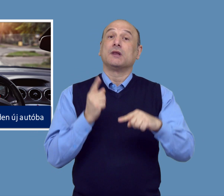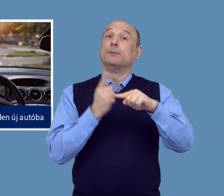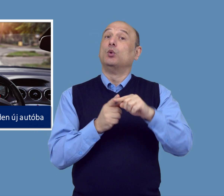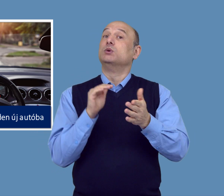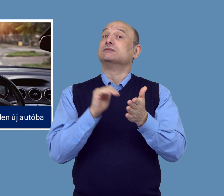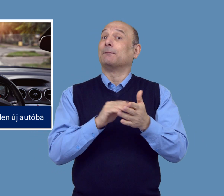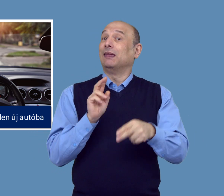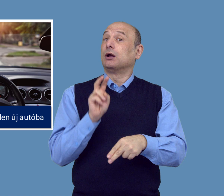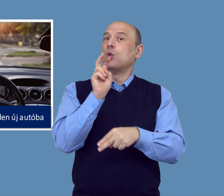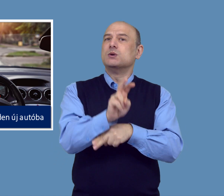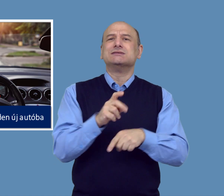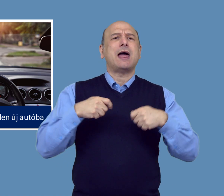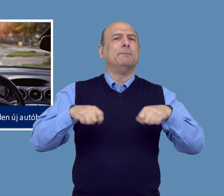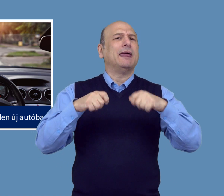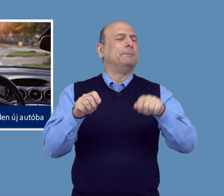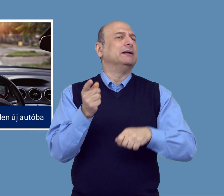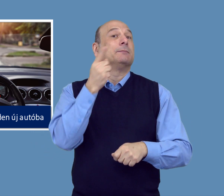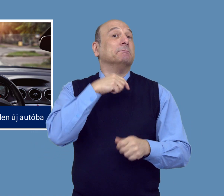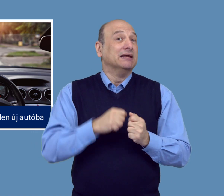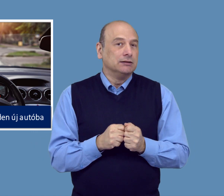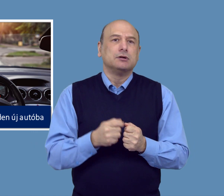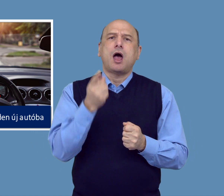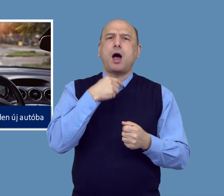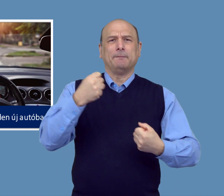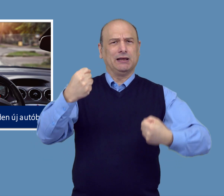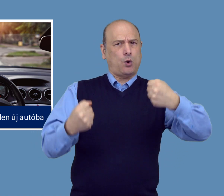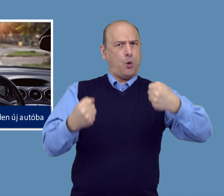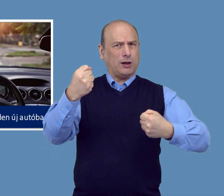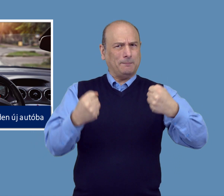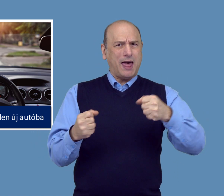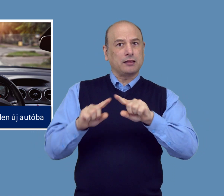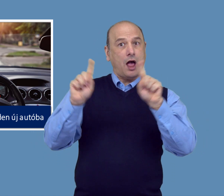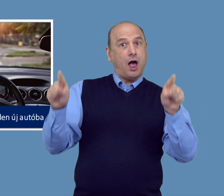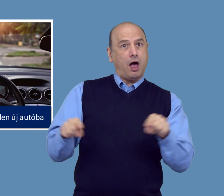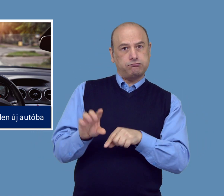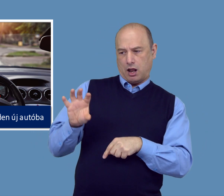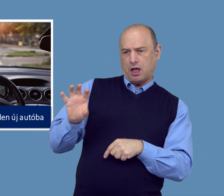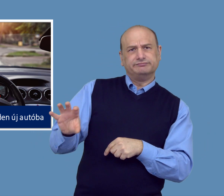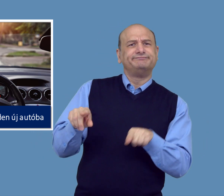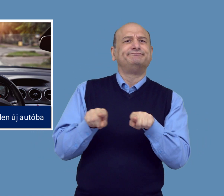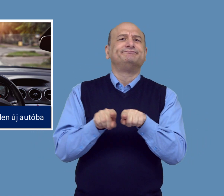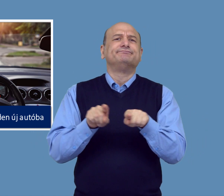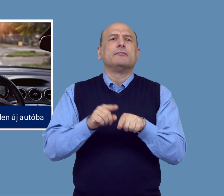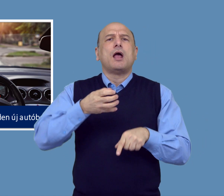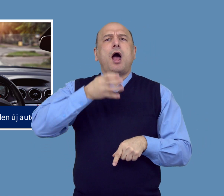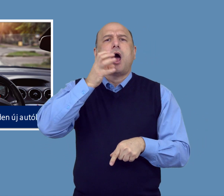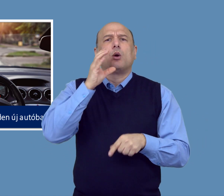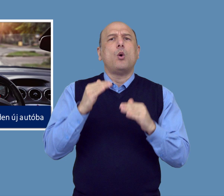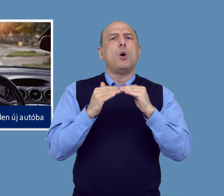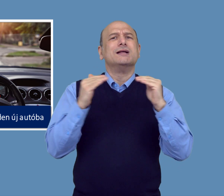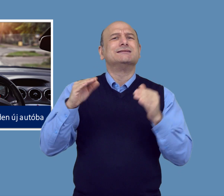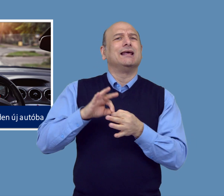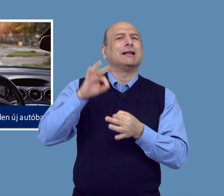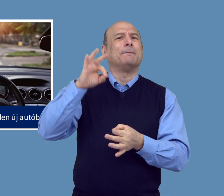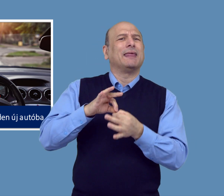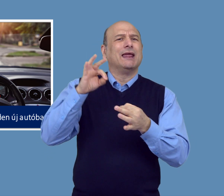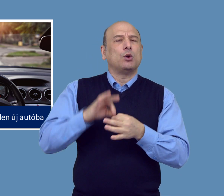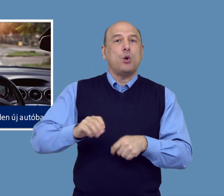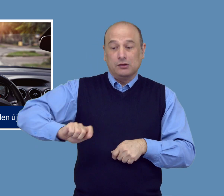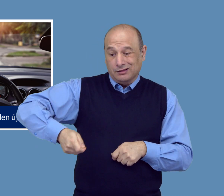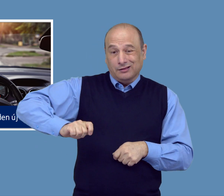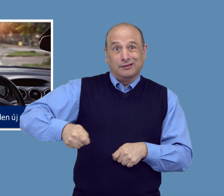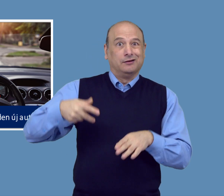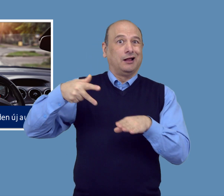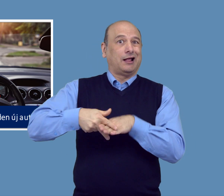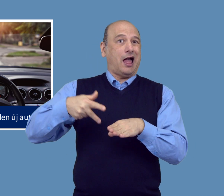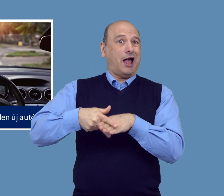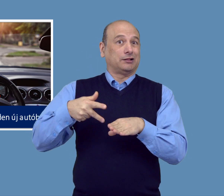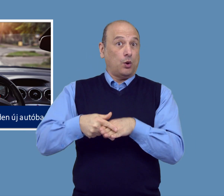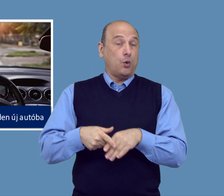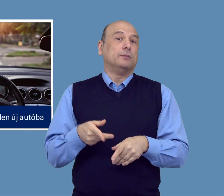Ezenkívül a fedélzeti biztonsági rendszer része lesz az alkoholszintmérő-indításgátló,